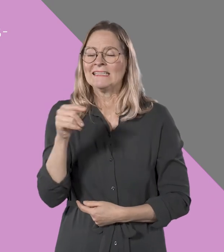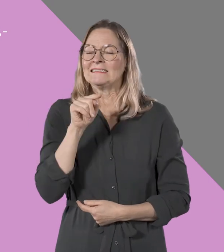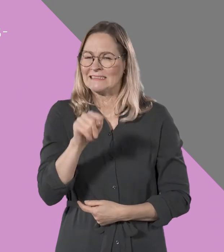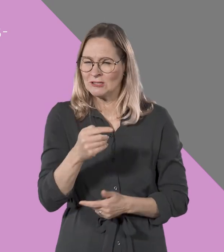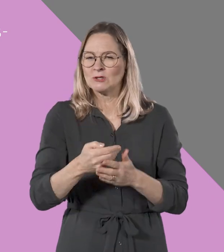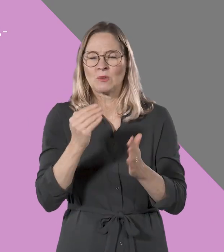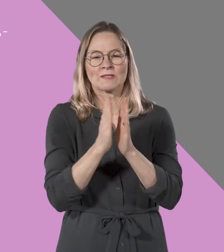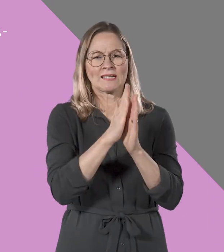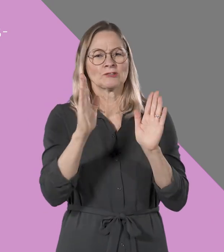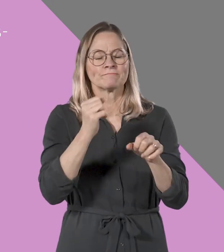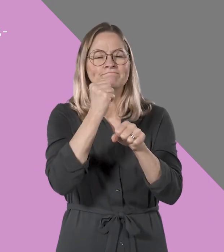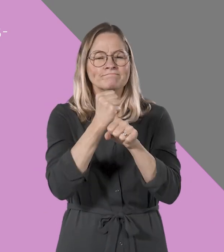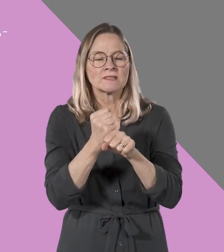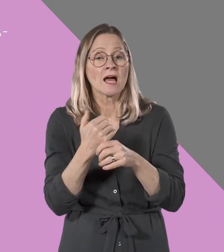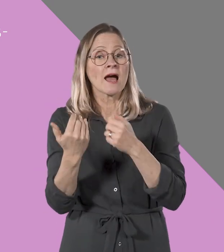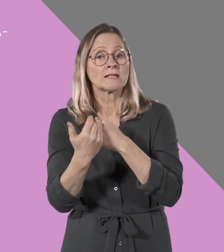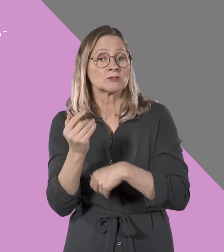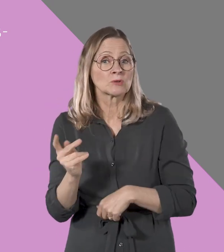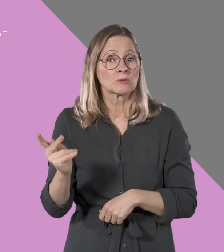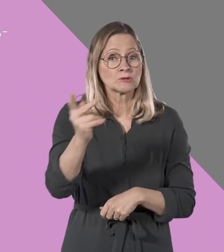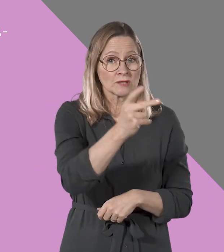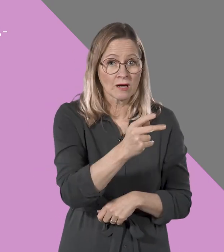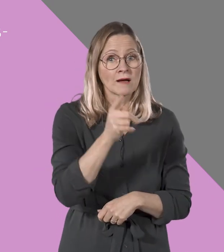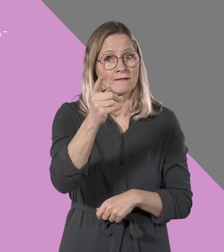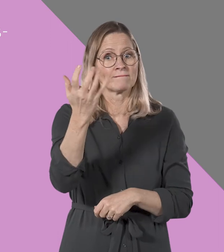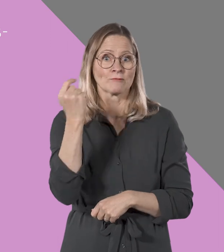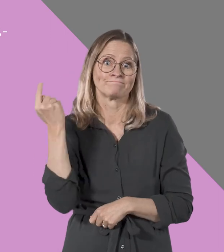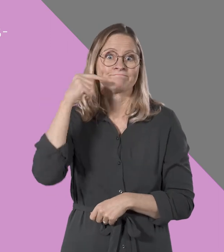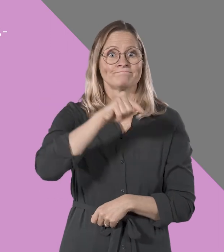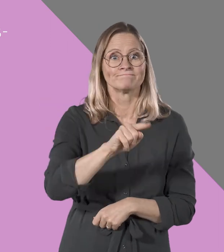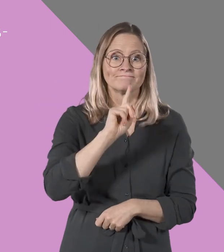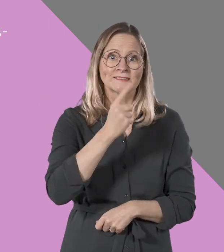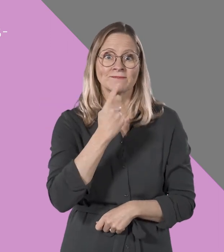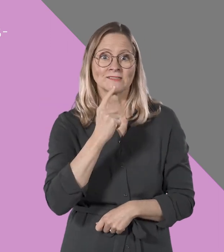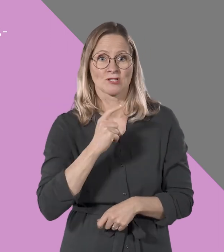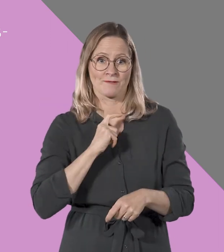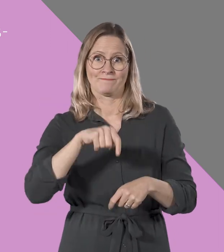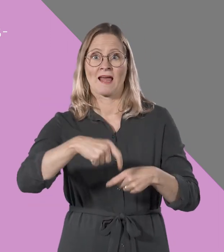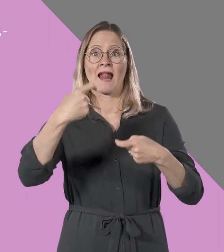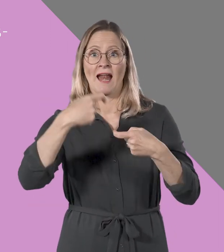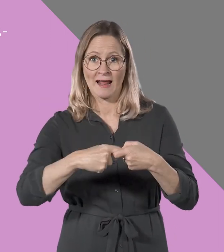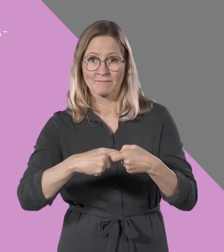Tämän vuoksi kirjasto on tehnyt asiakaskyselyn, - johon pääset vastaamaan oheisen linkin kautta.